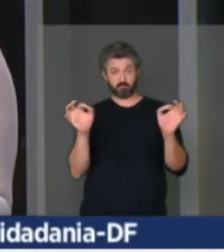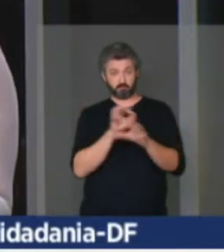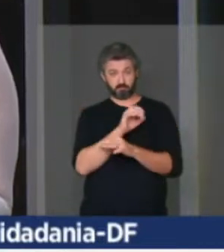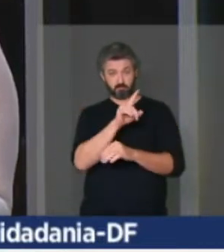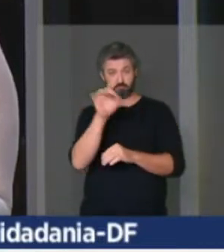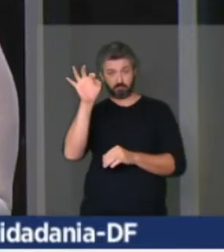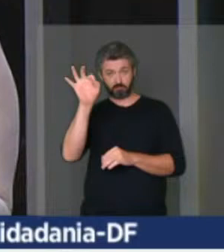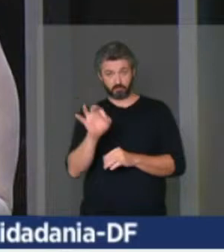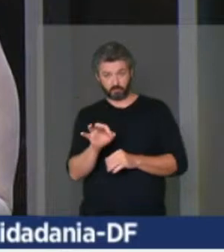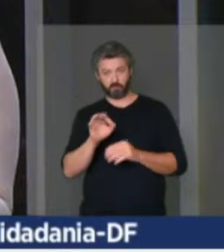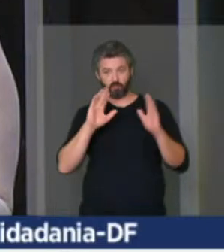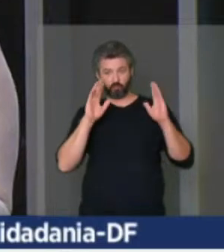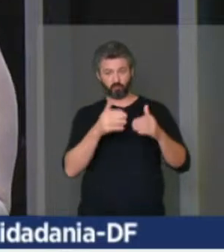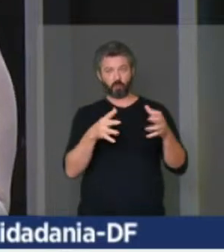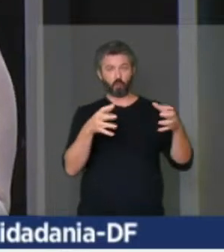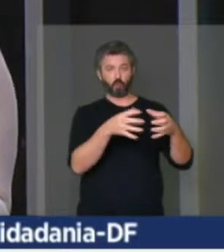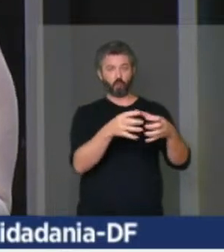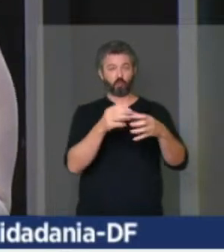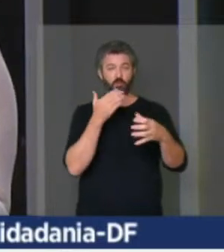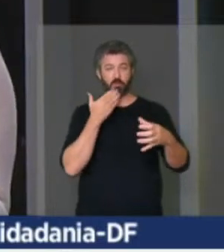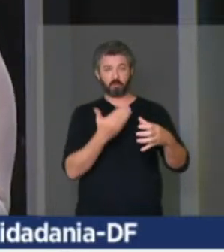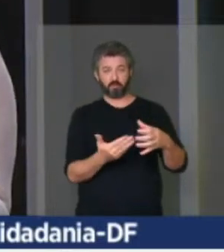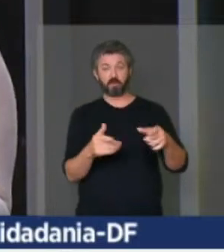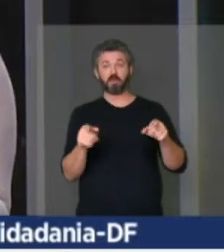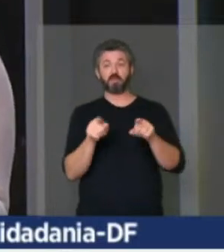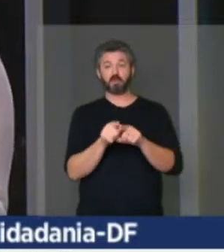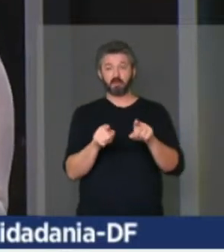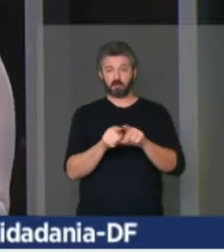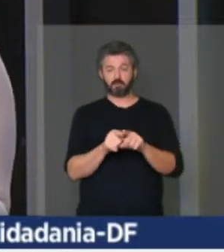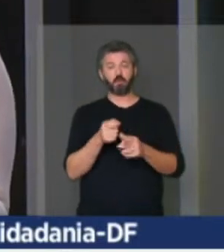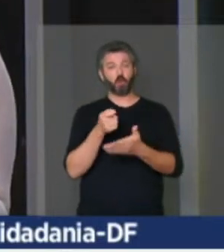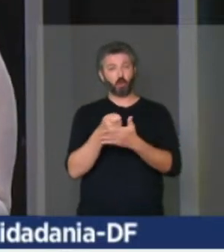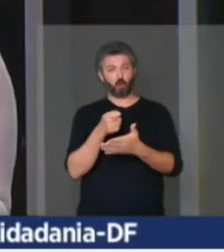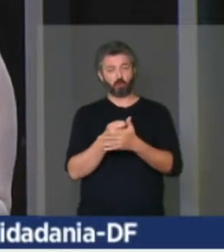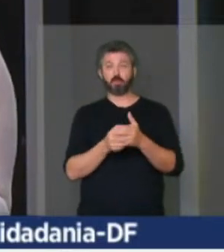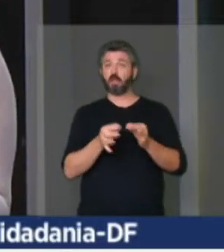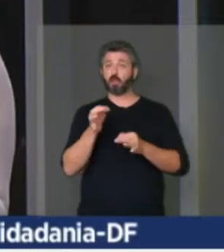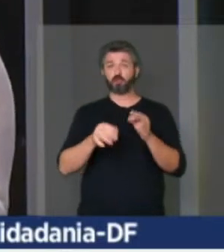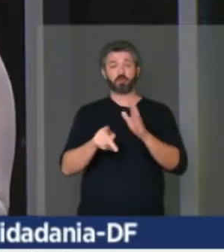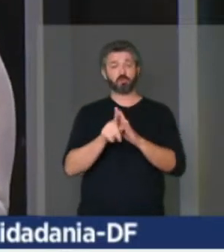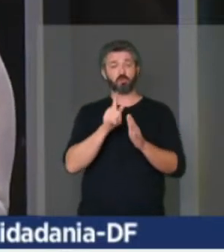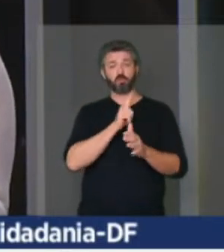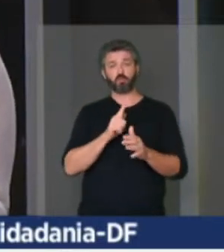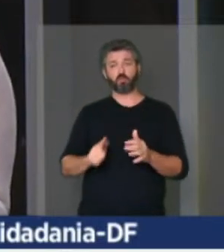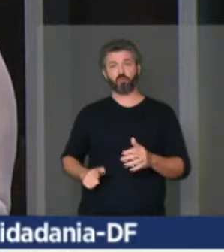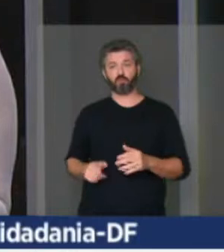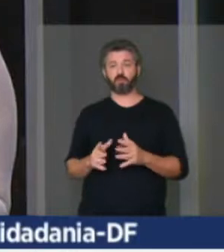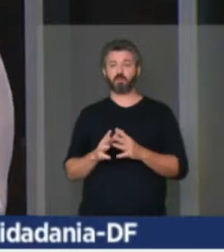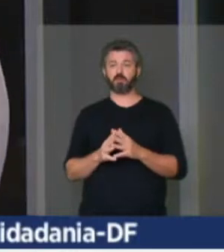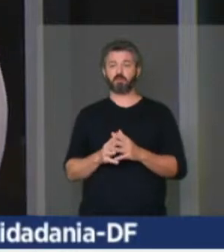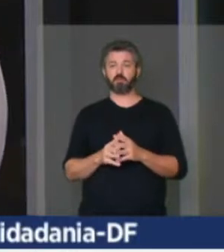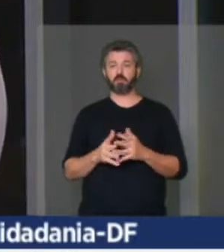DO ESTADO. VEM COM ALEGRIA ALÍVIO TODO O ESFORÇO PARA A AMPLIAÇÃO DA COBERTURA VACINAL. NESTE PONTO É